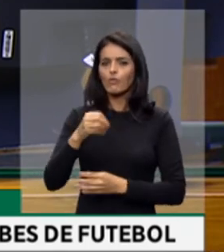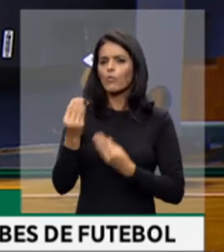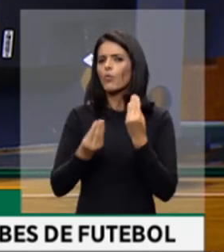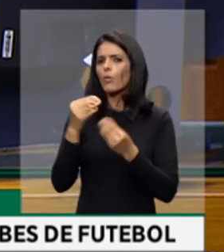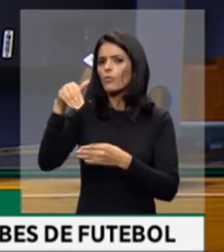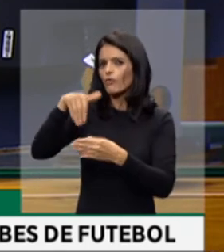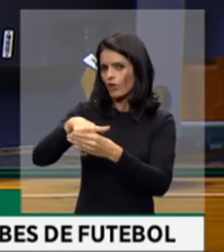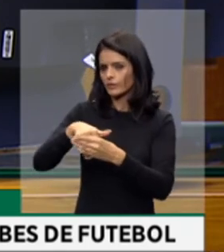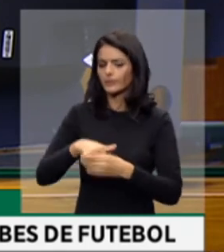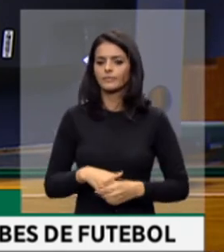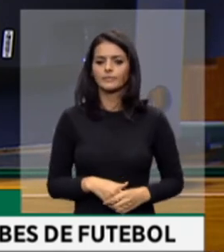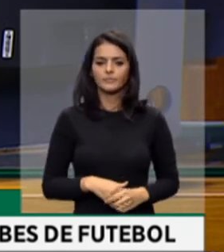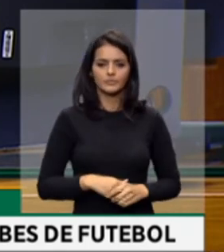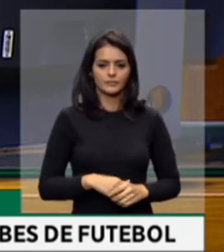NOSSA PREOCUPAÇÃO ANTERIOR. E... NÓS QUEREMOS DESTACAR